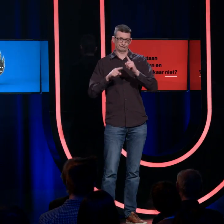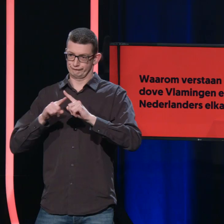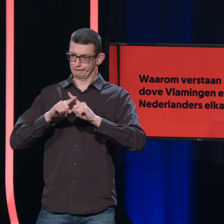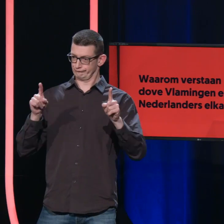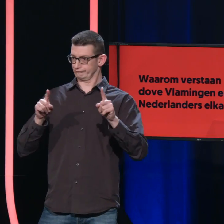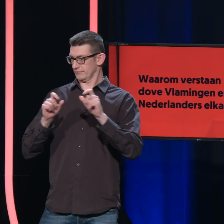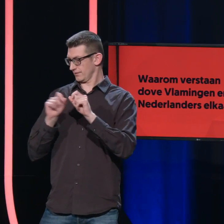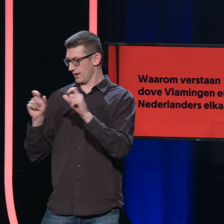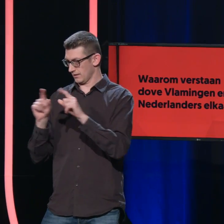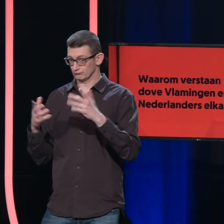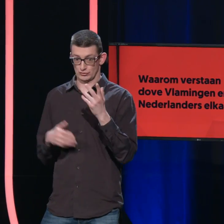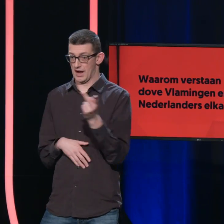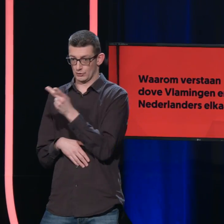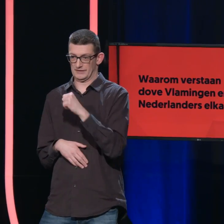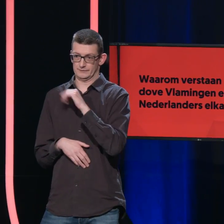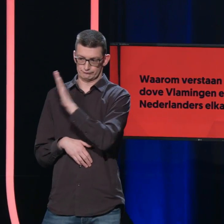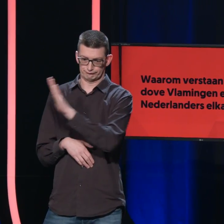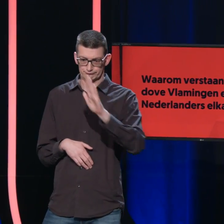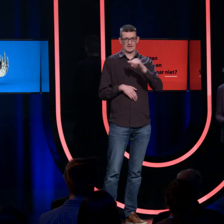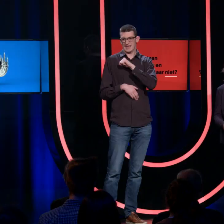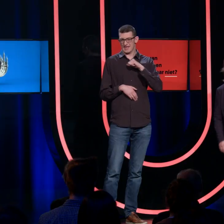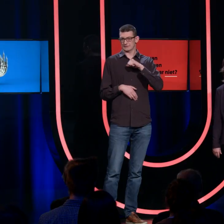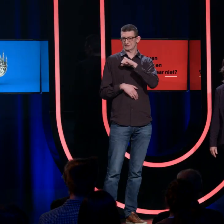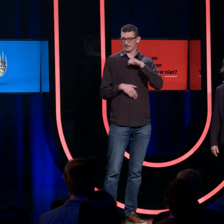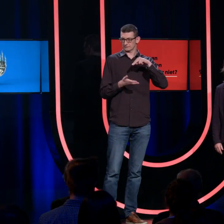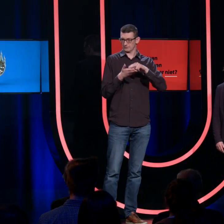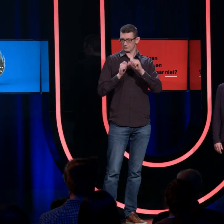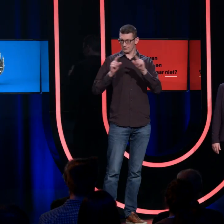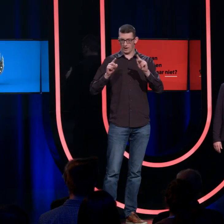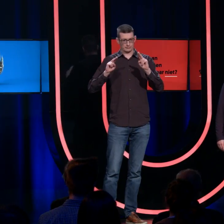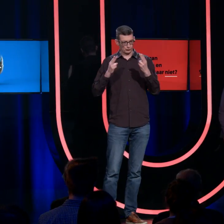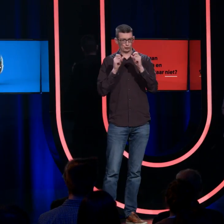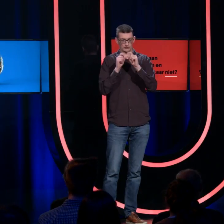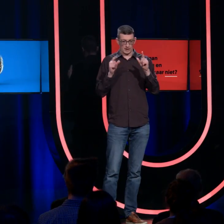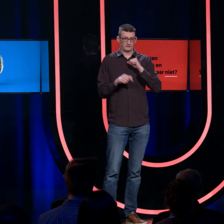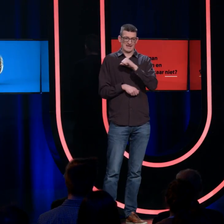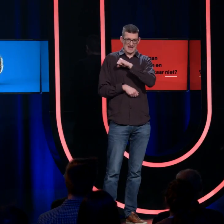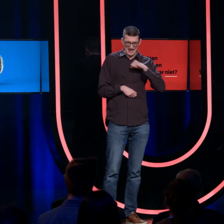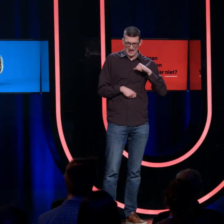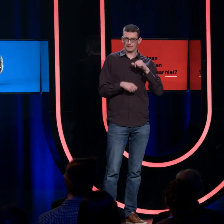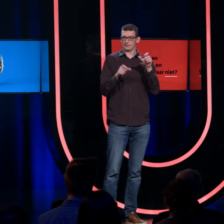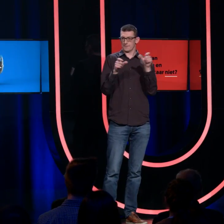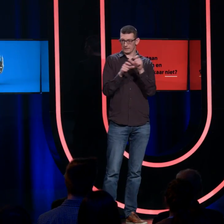en dus ook Vlaamse doven en Nederlandse doven, gebruiken. Vlaamse Gebarentaal en Nederlandse Gebarentaal